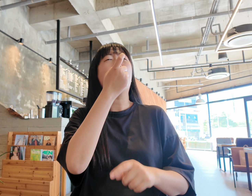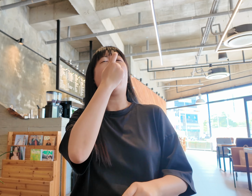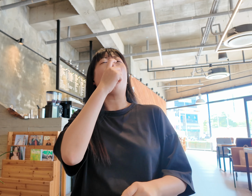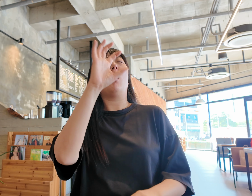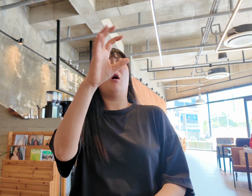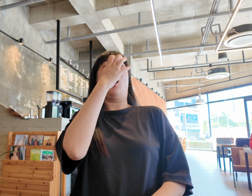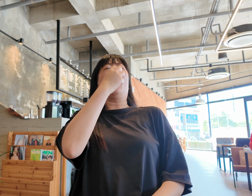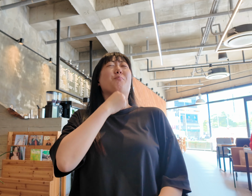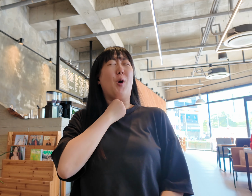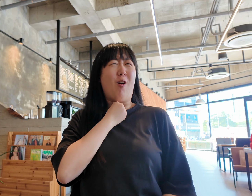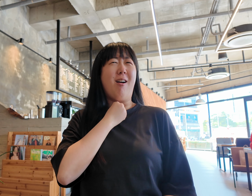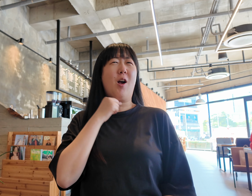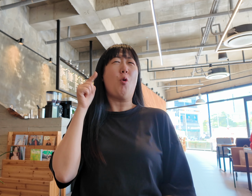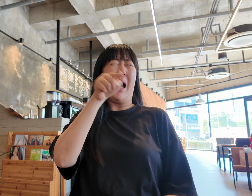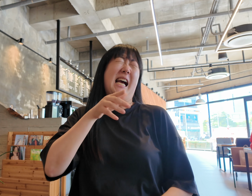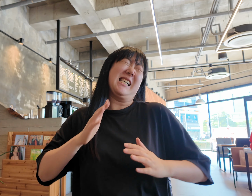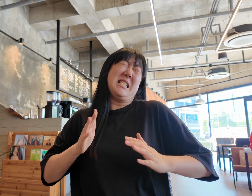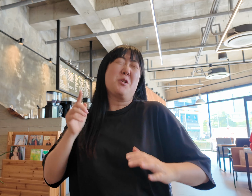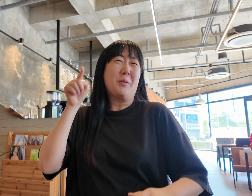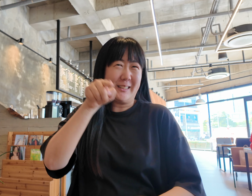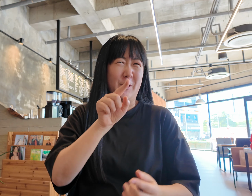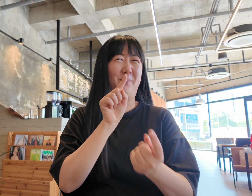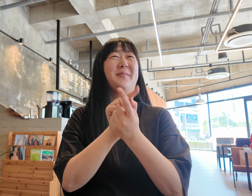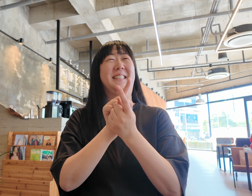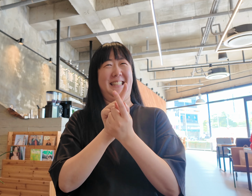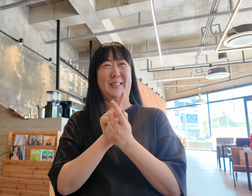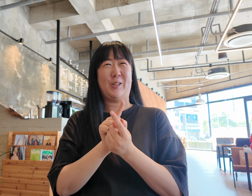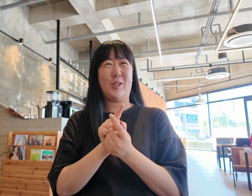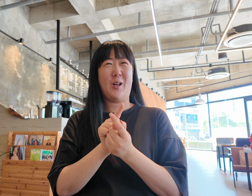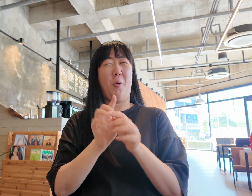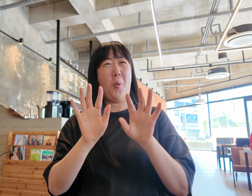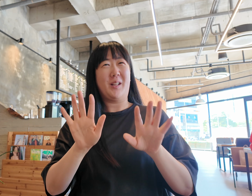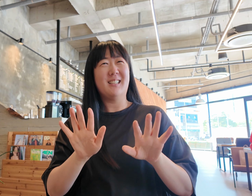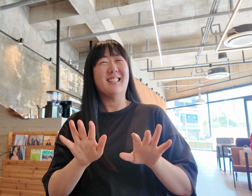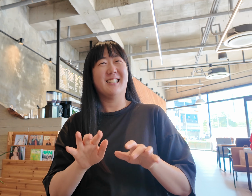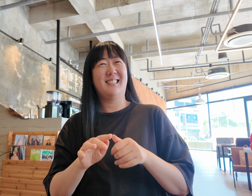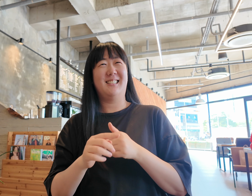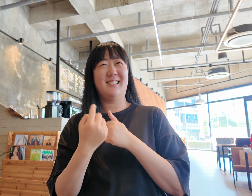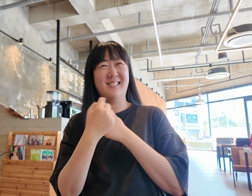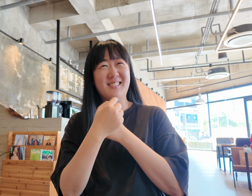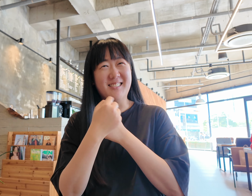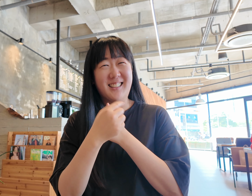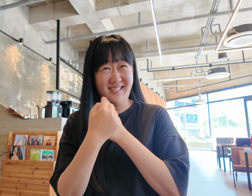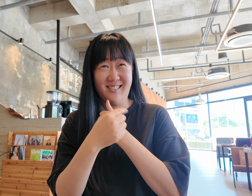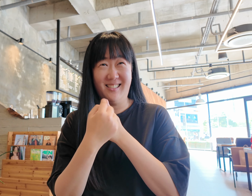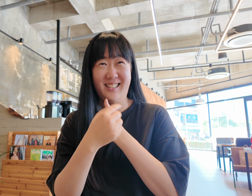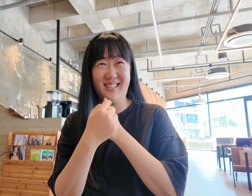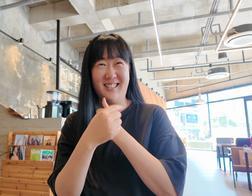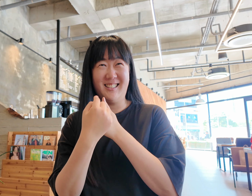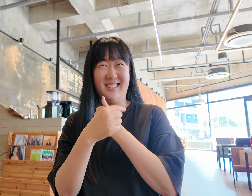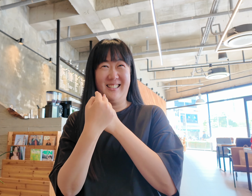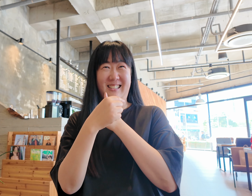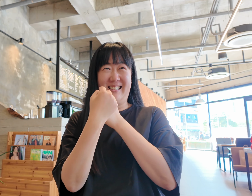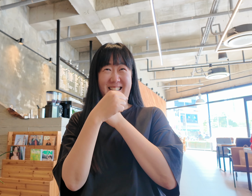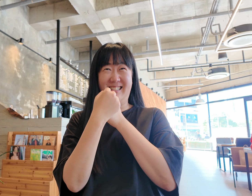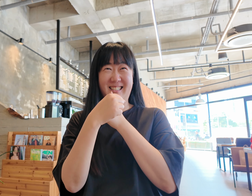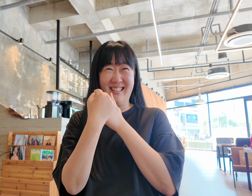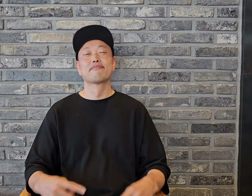わあ、勉強になりました。どうしてもその通りにやってみたかったので、 急いで会いに行きました。 今日はしっかり教えてくださいね（笑）。